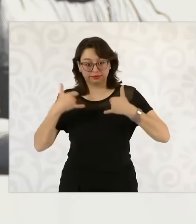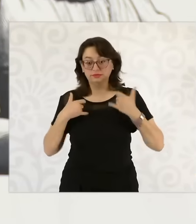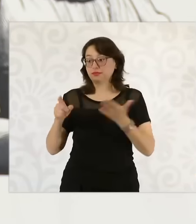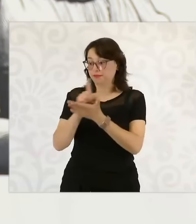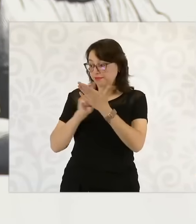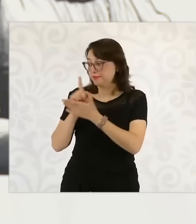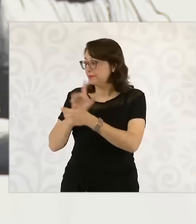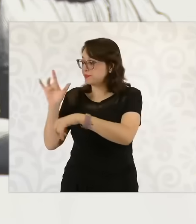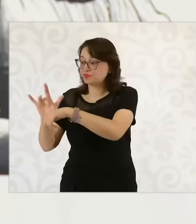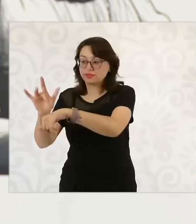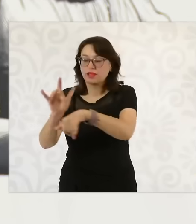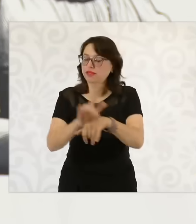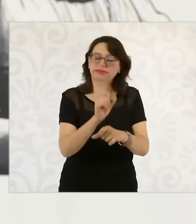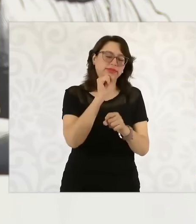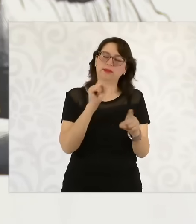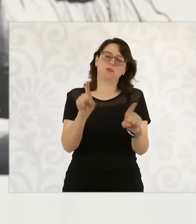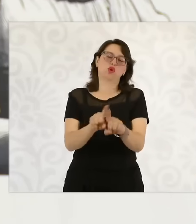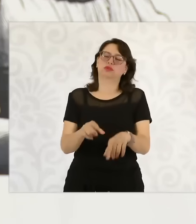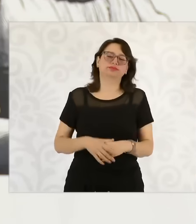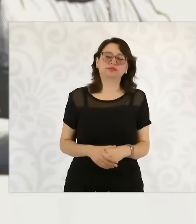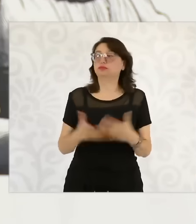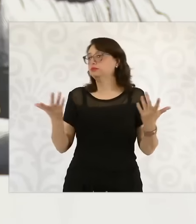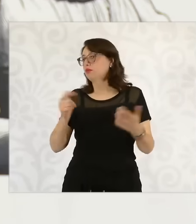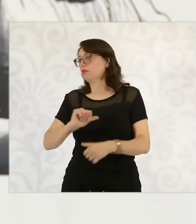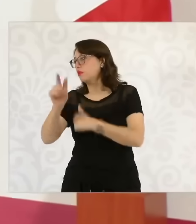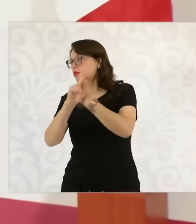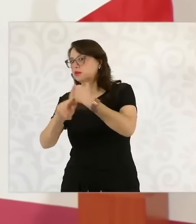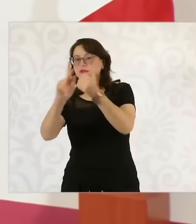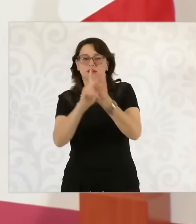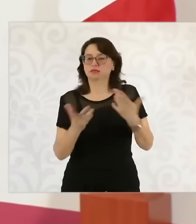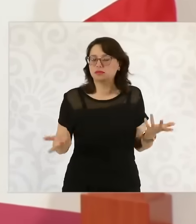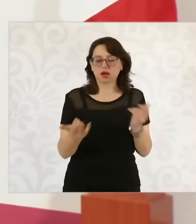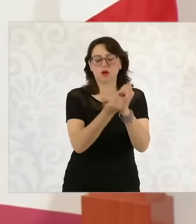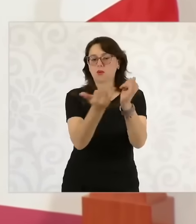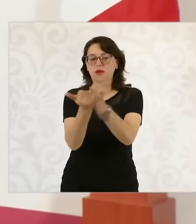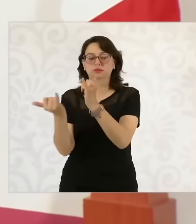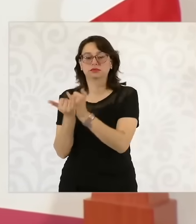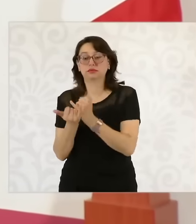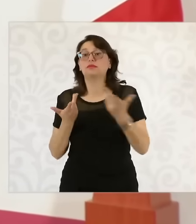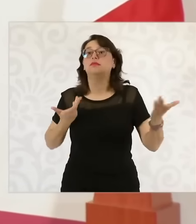ningún joven de ningún lugar del mundo ¿qué tipo de colaboración y cooperación tenemos